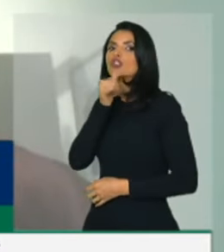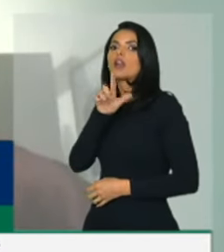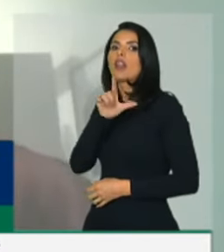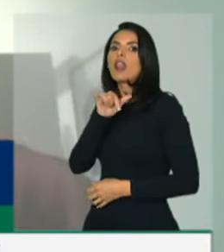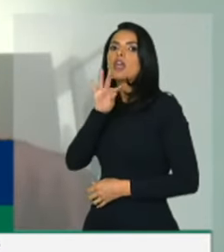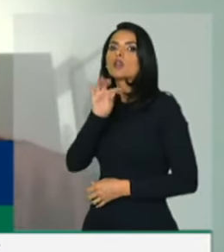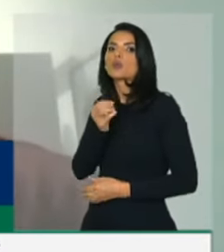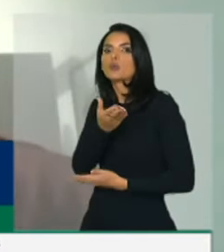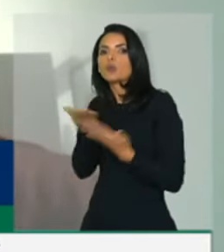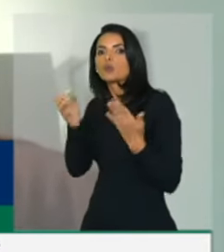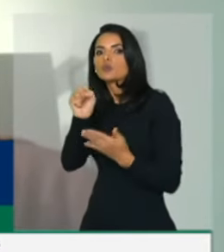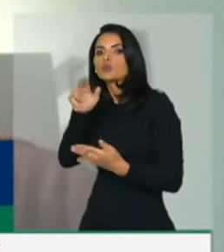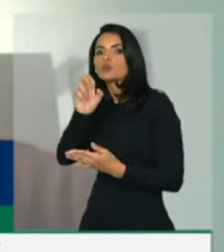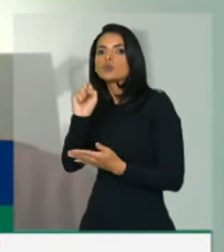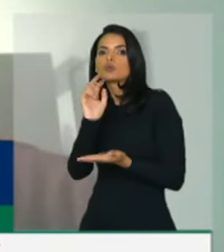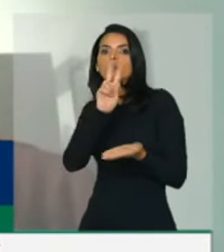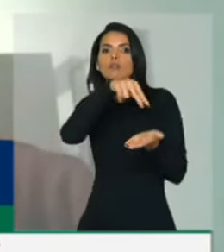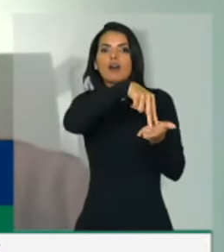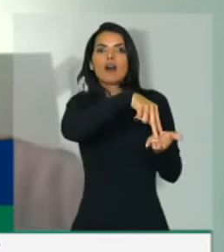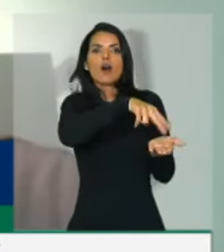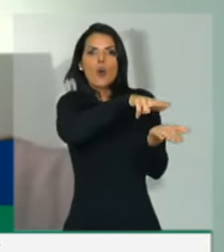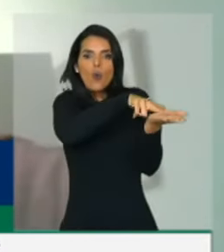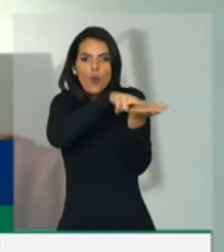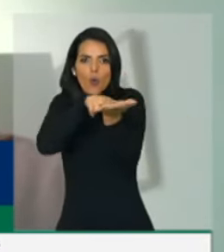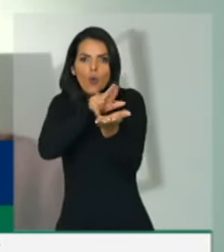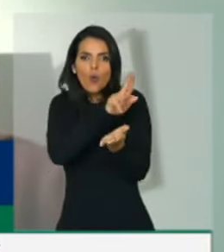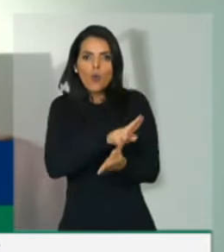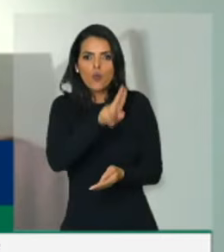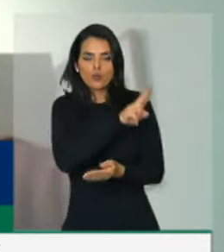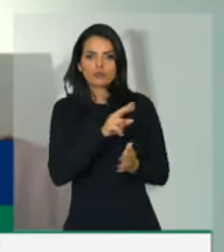CEDIDOS PARA O SUS, CONTRATADOS PARA O SUS NÃO